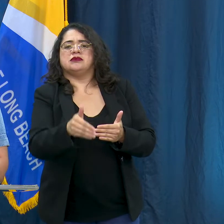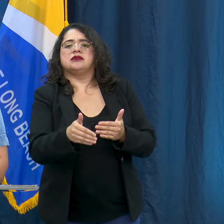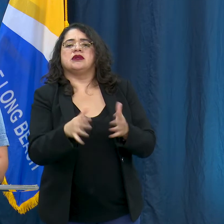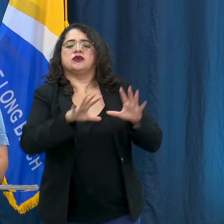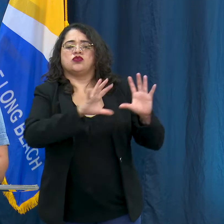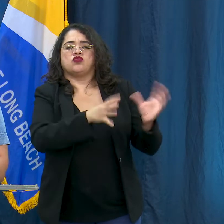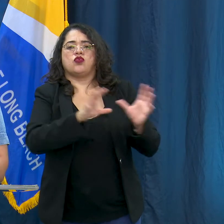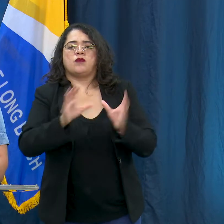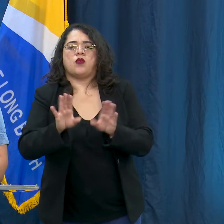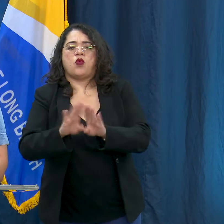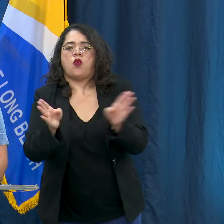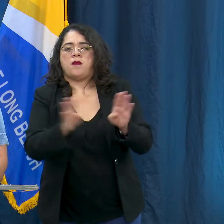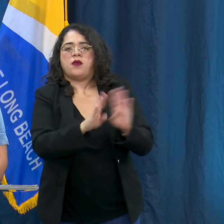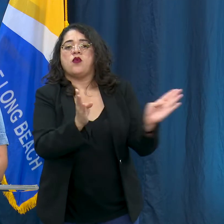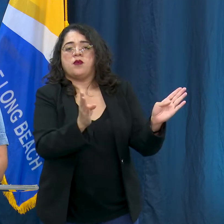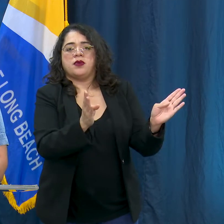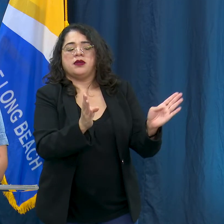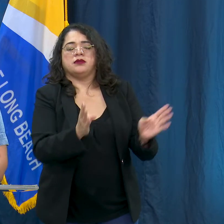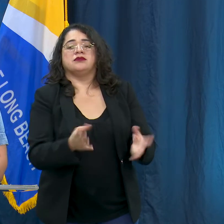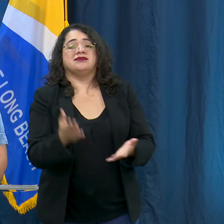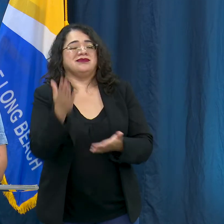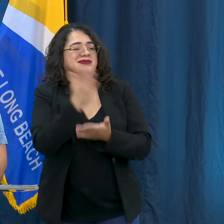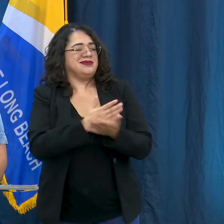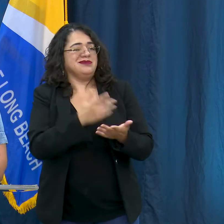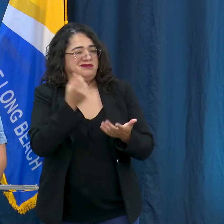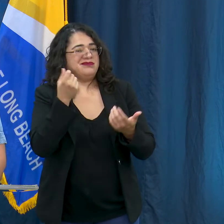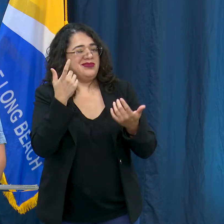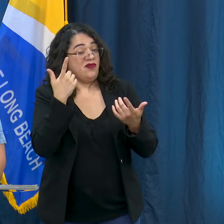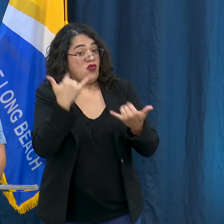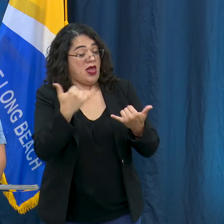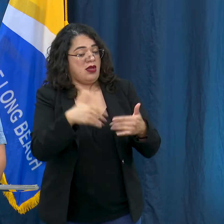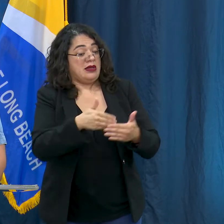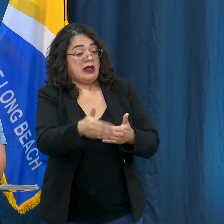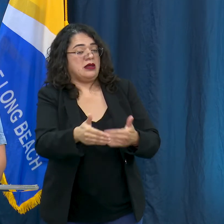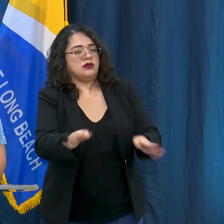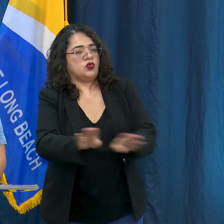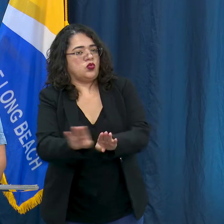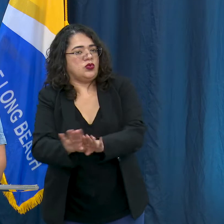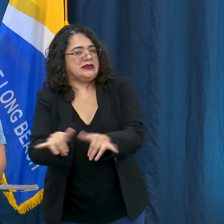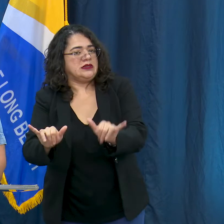adore en los condado de variation con que las impress assessed on Rhea viendo